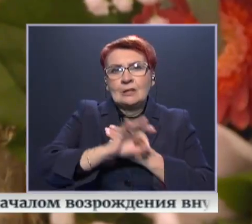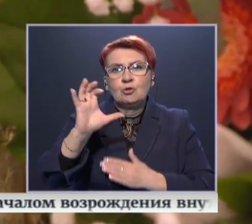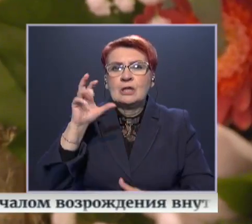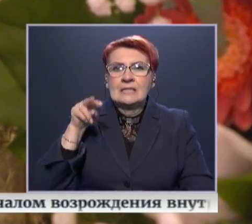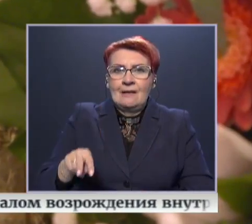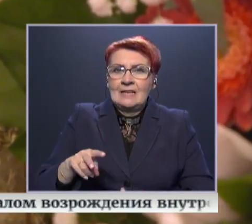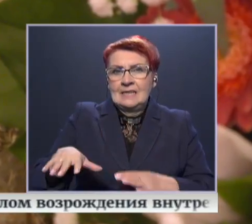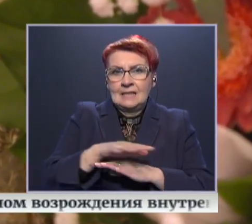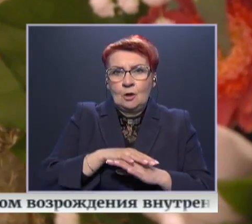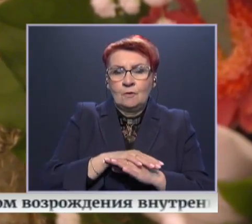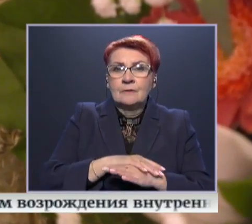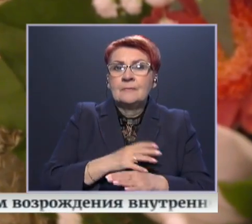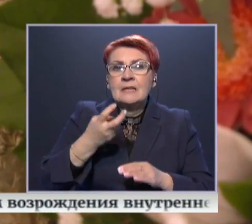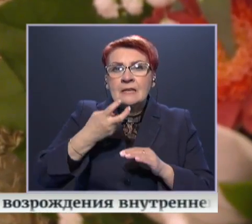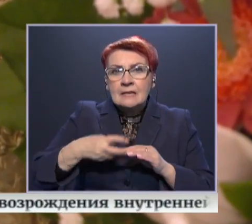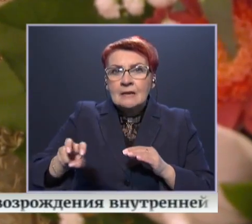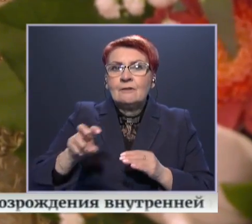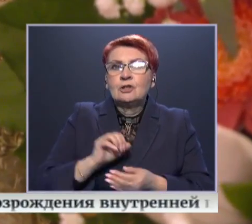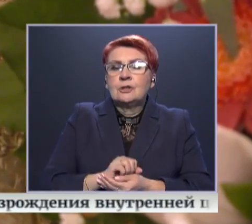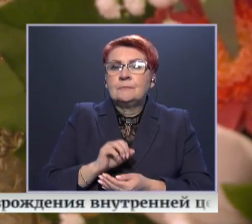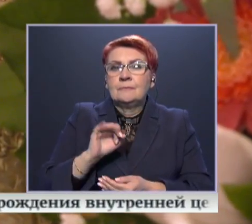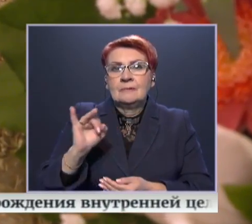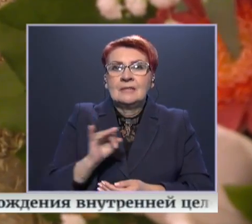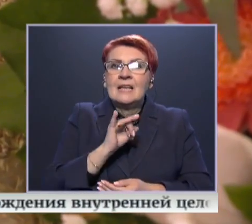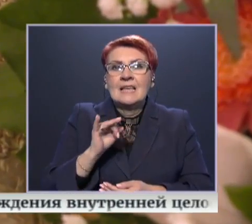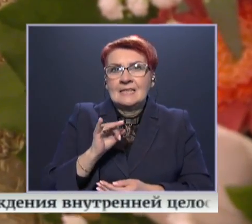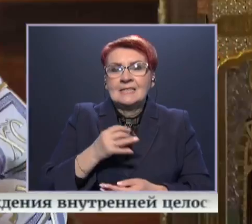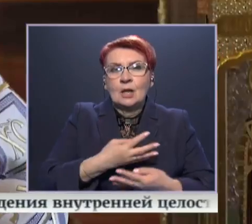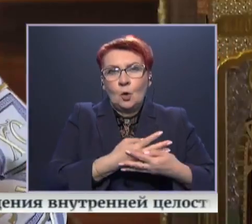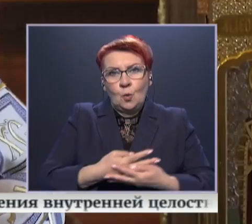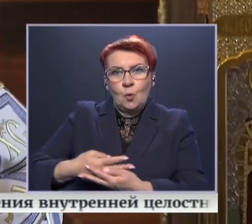вышедших из единой Днепровский купили Крещение в 988 году